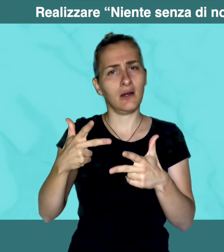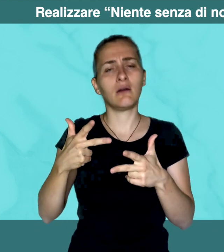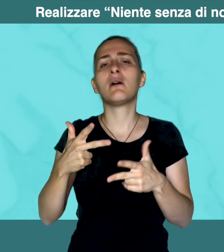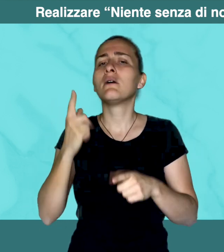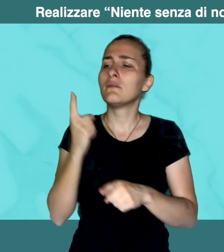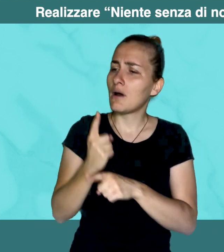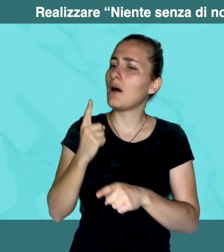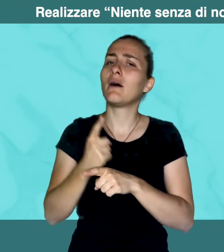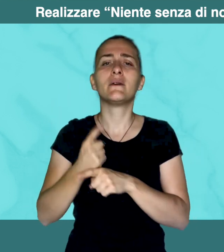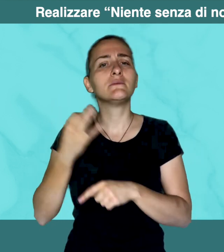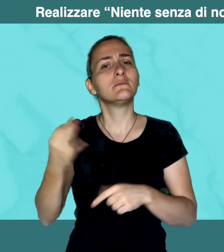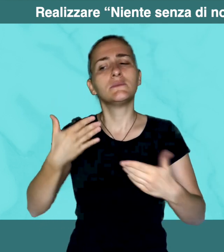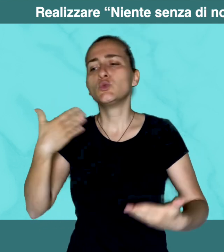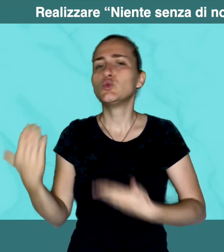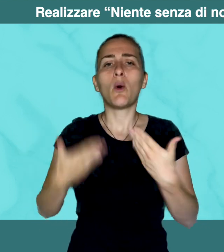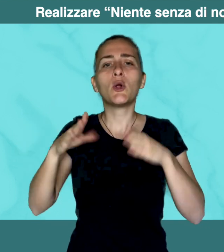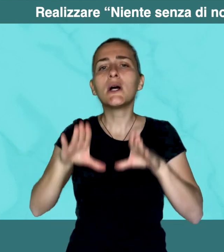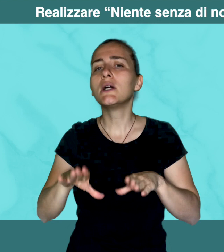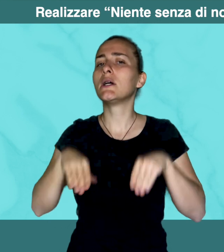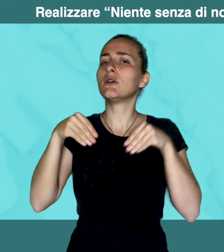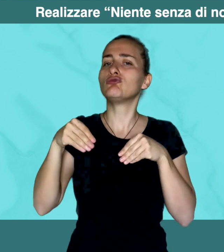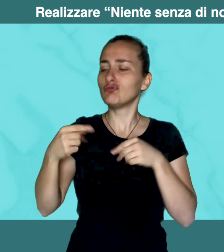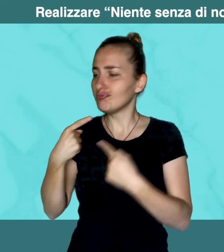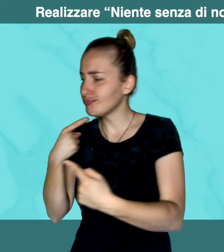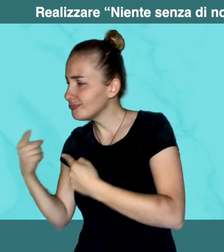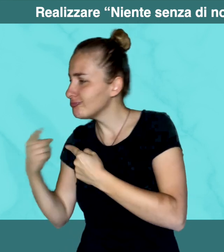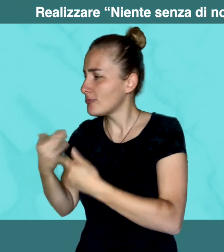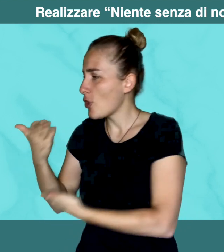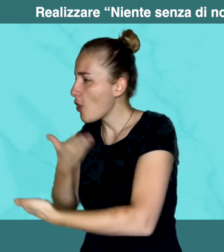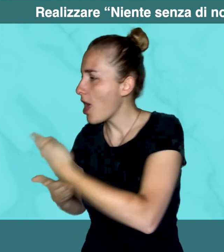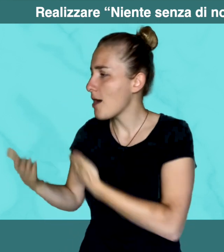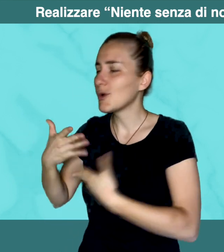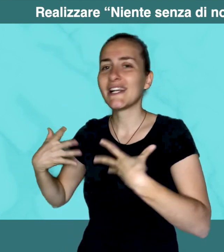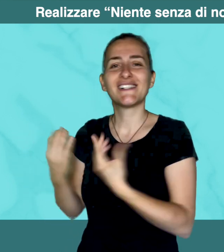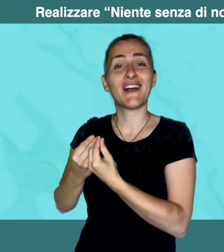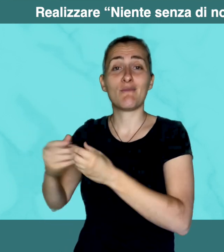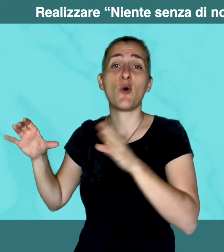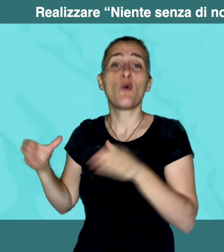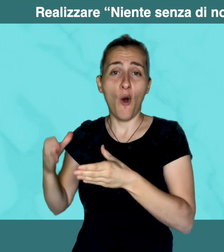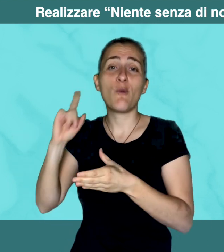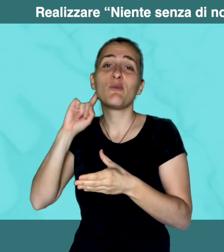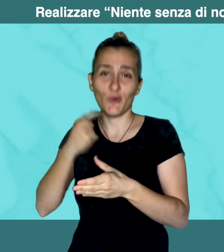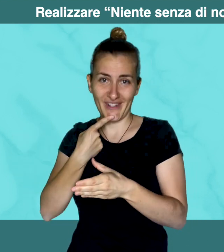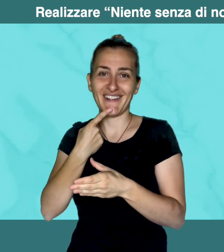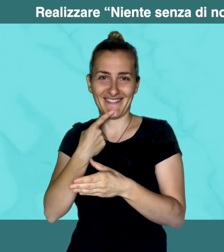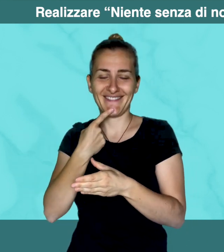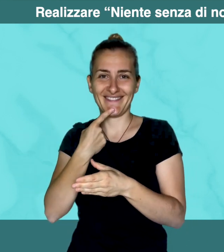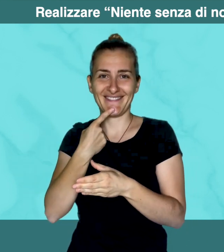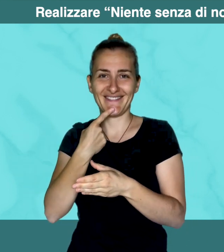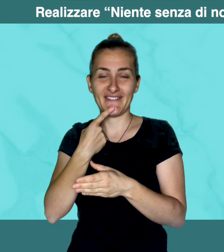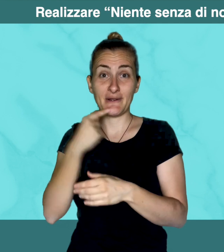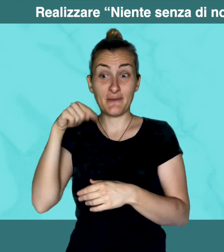Le organizzazioni rappresentative dei sordi devono essere coinvolte sin dall’inizio in tutti i progetti e le iniziative che le riguardano.